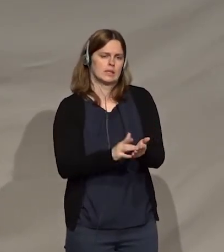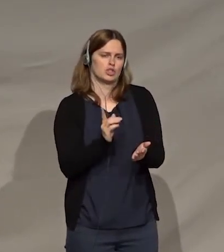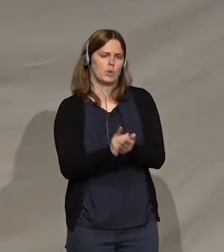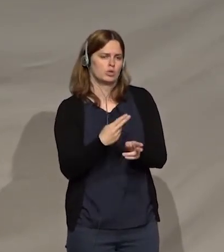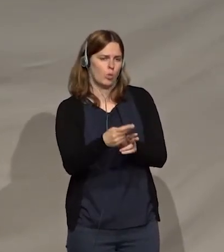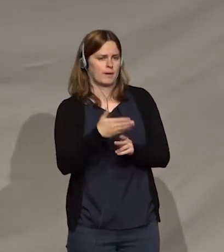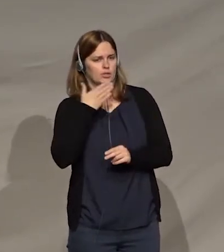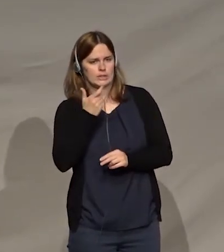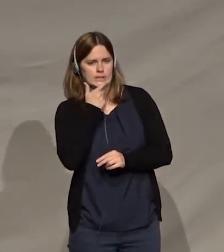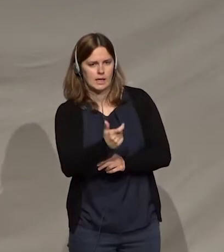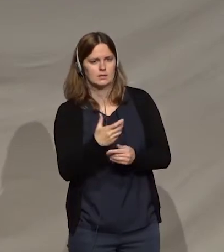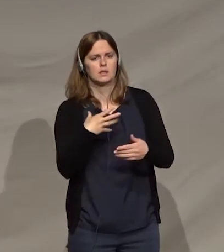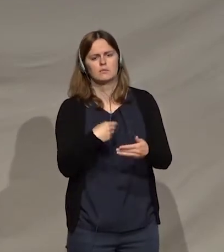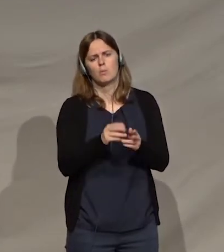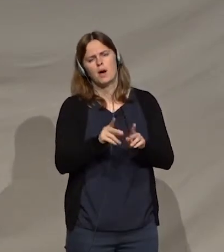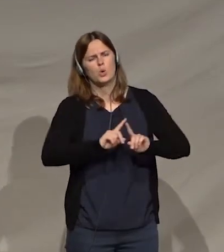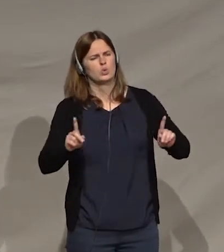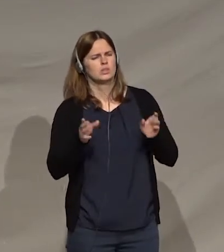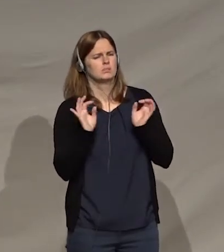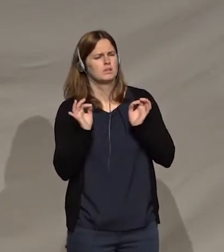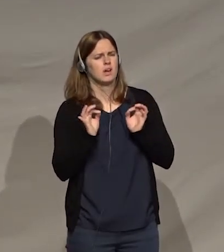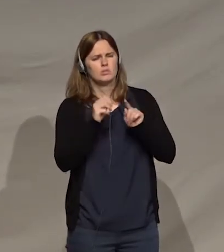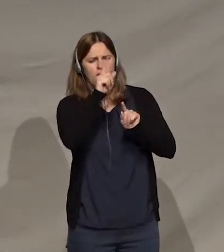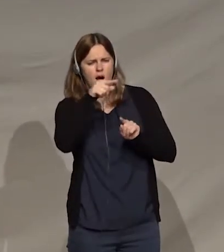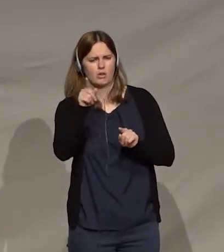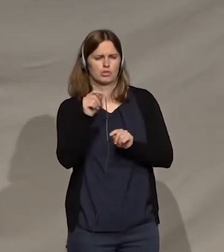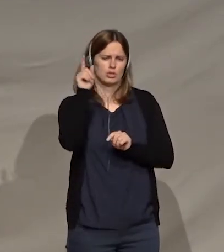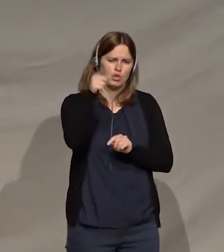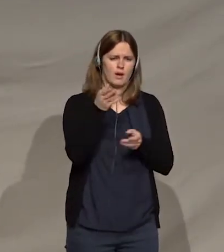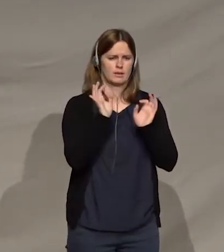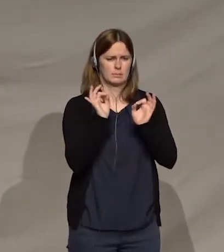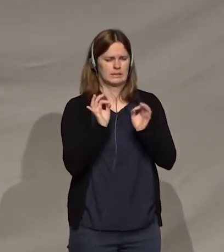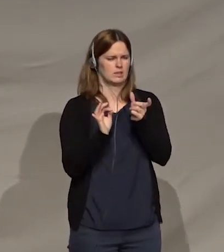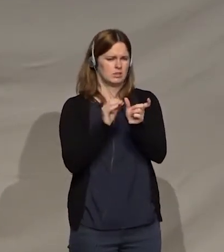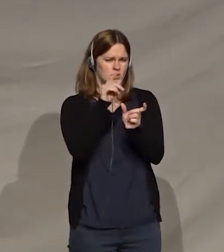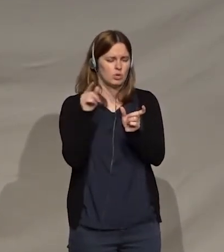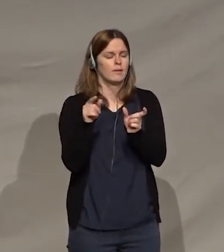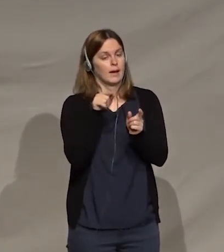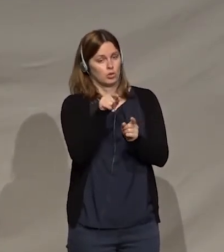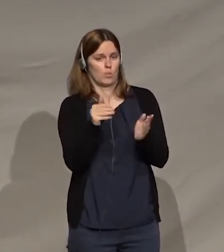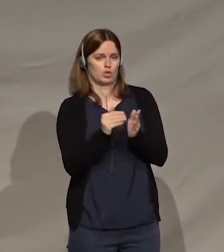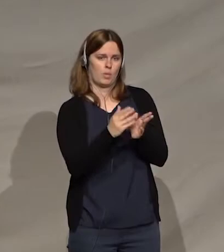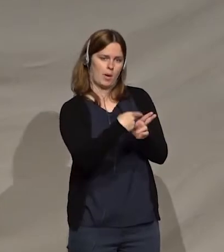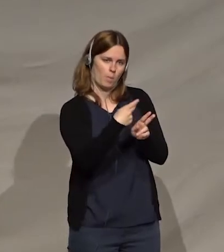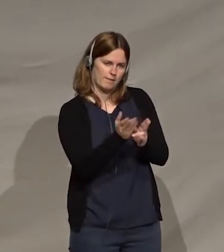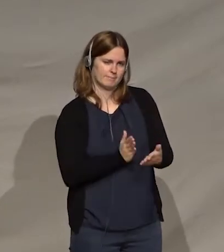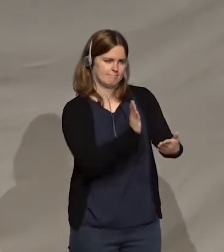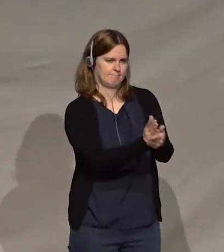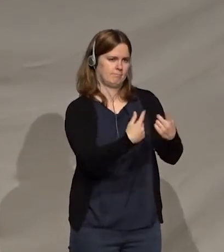Máme také bezplatnou digitální knihovnu, partnera RoboBraille, kterou jsme lokalizovali a nyní se díváme na různé